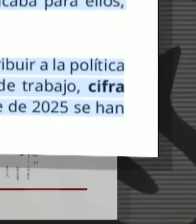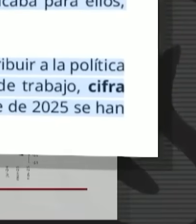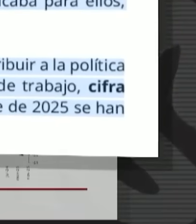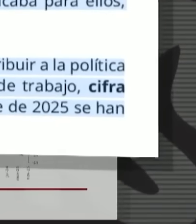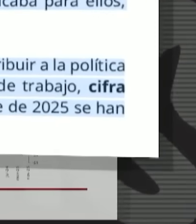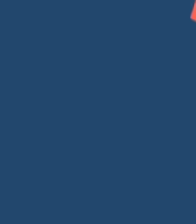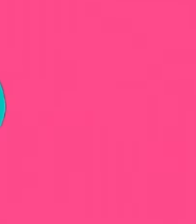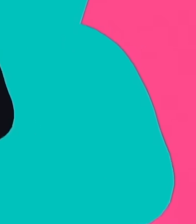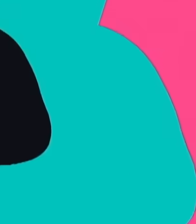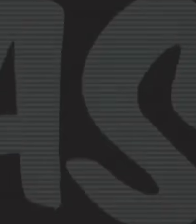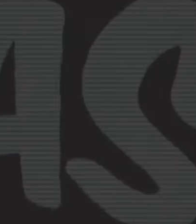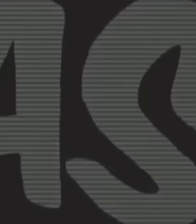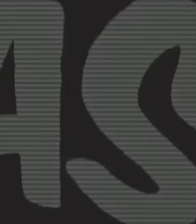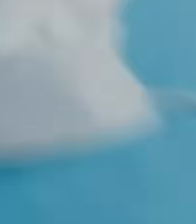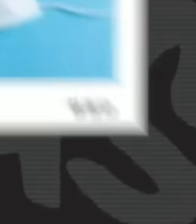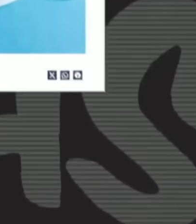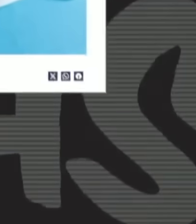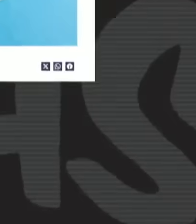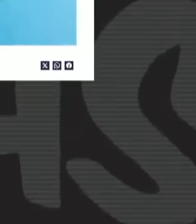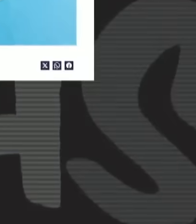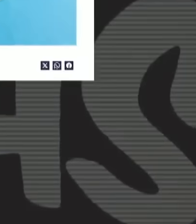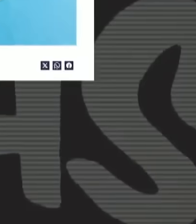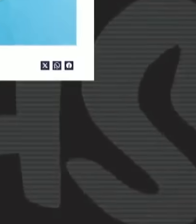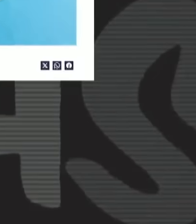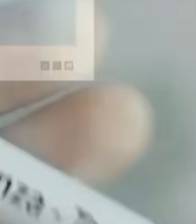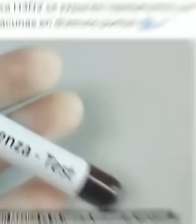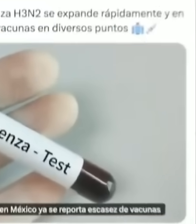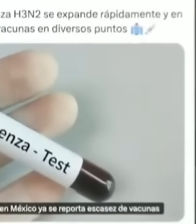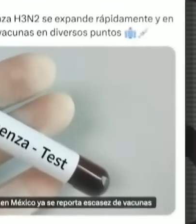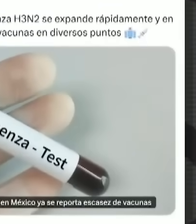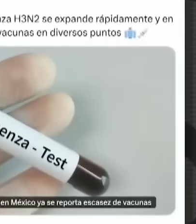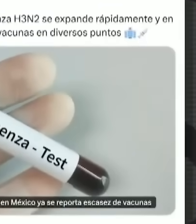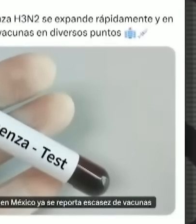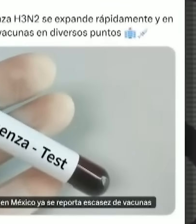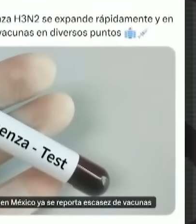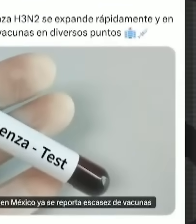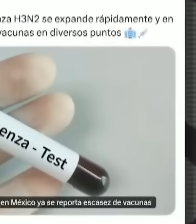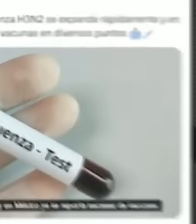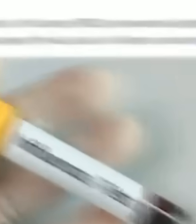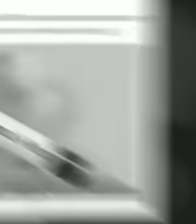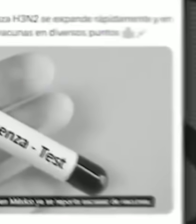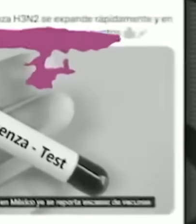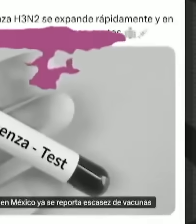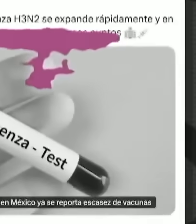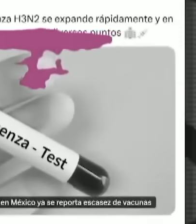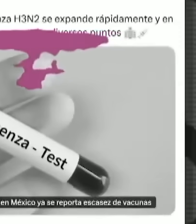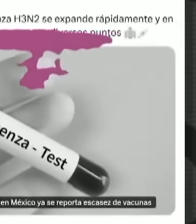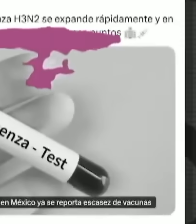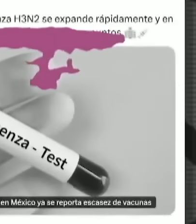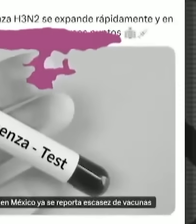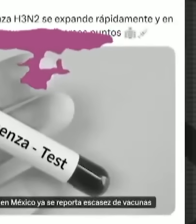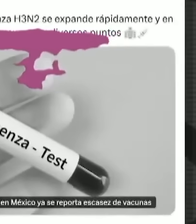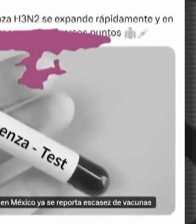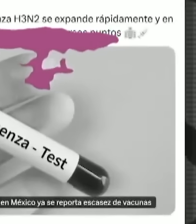2025. Cuatro. México reporta escasez de vacunas contra influenza H3N2. Mentira. La campaña de